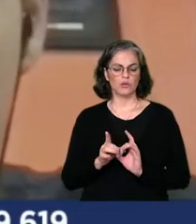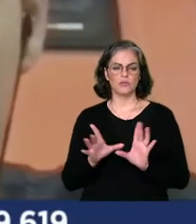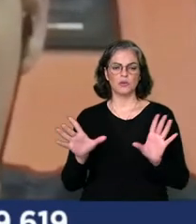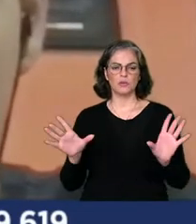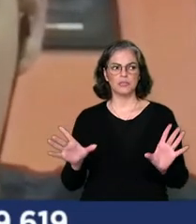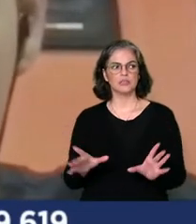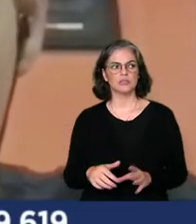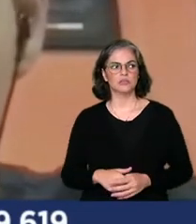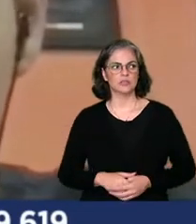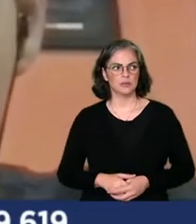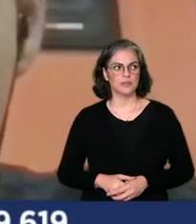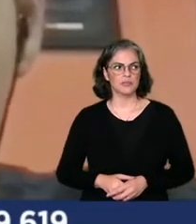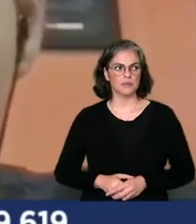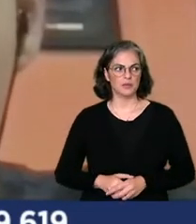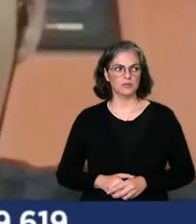DINHEIRO QUE É MÍSERO E TEMOS DISPONÍVEIS PARA